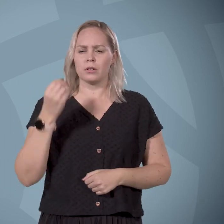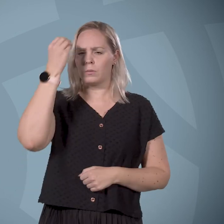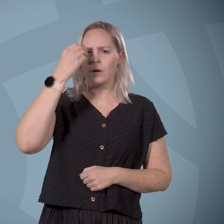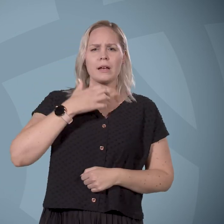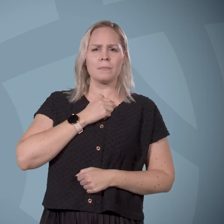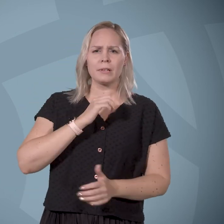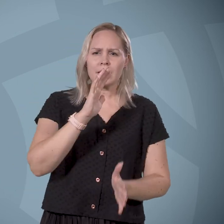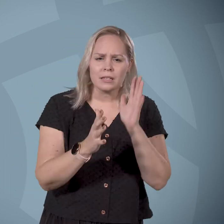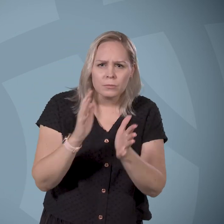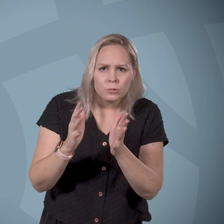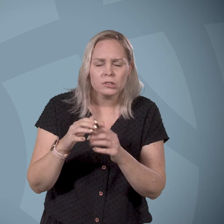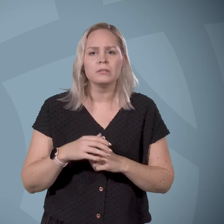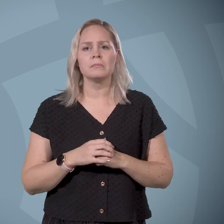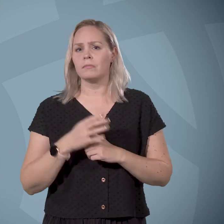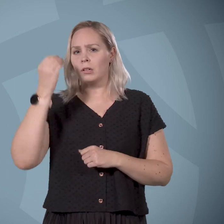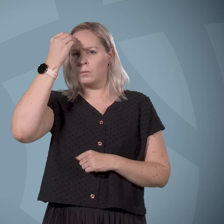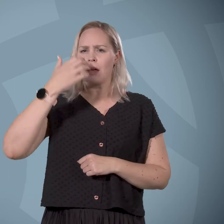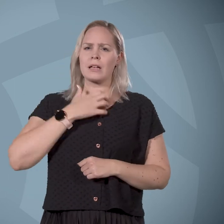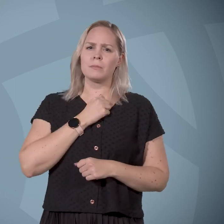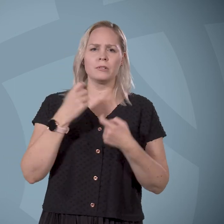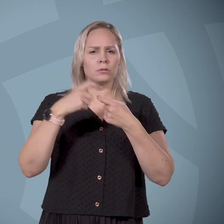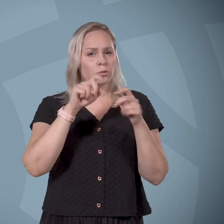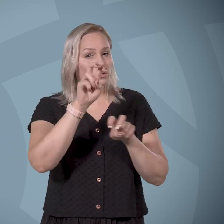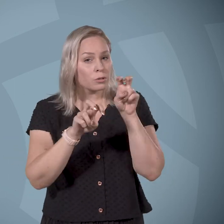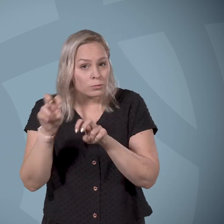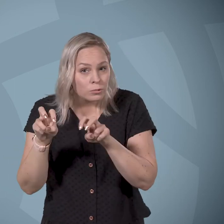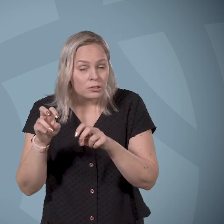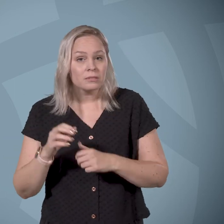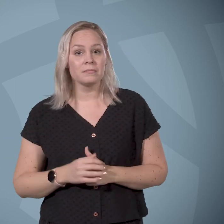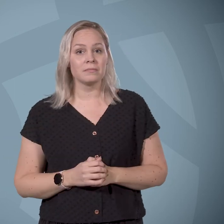uniapneaepäilystä ja siihen liittyvistä tutkimuksista.